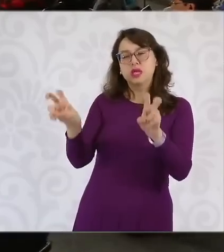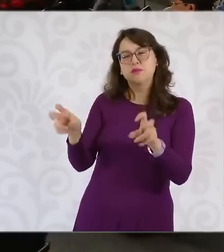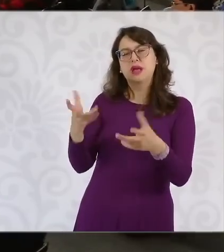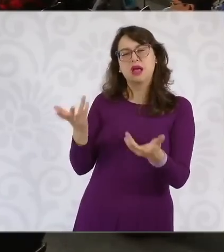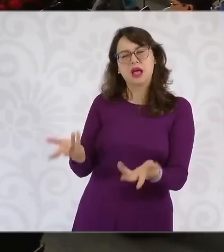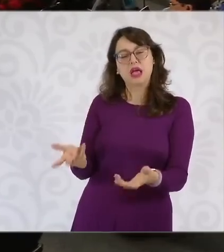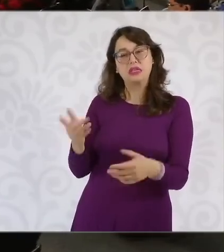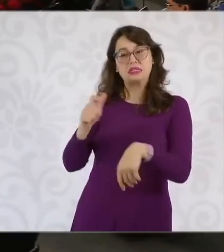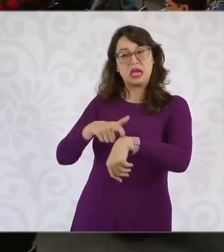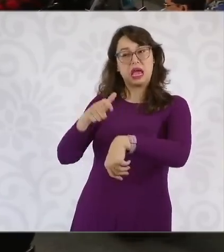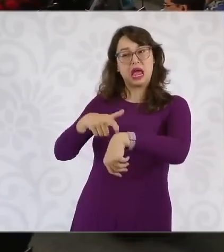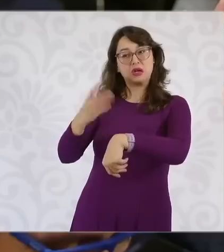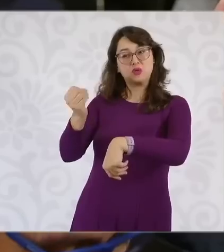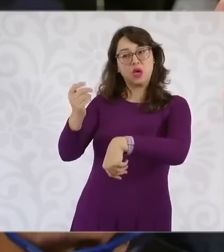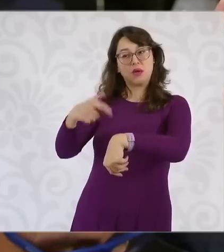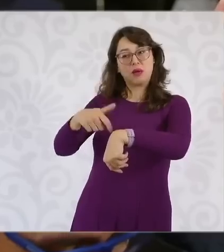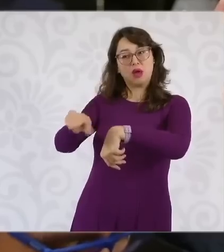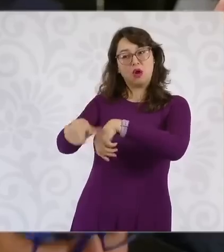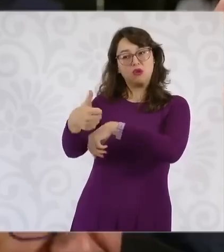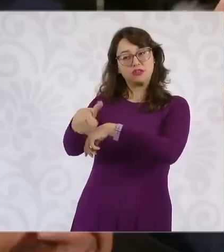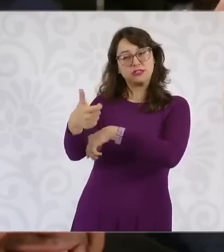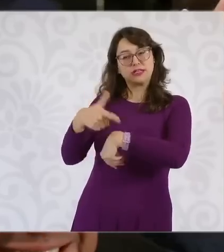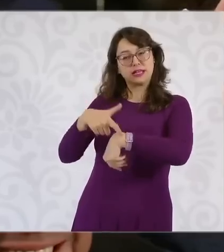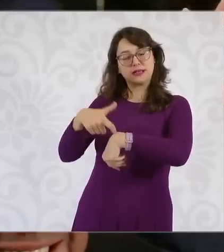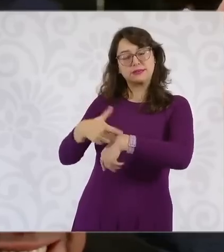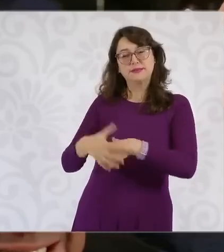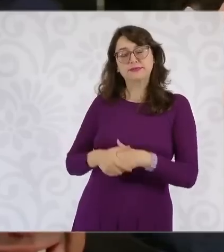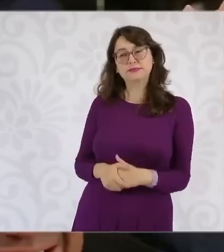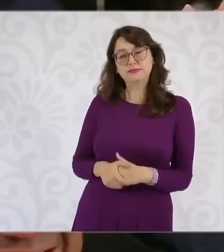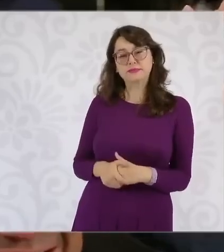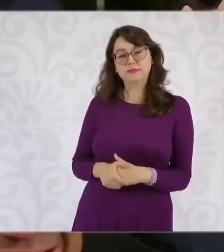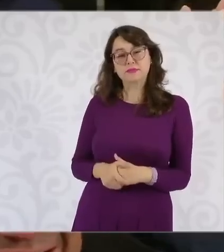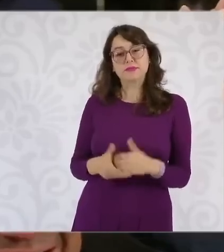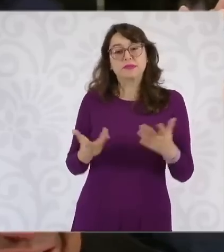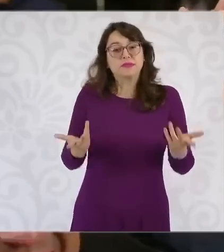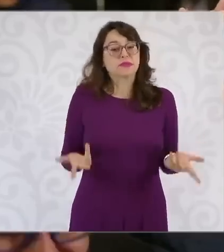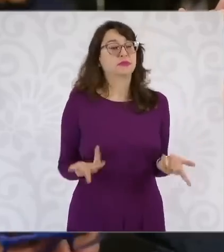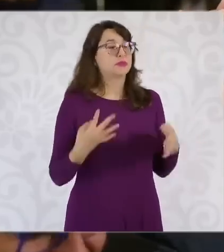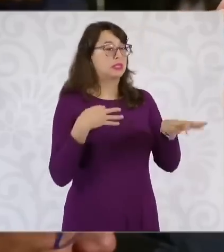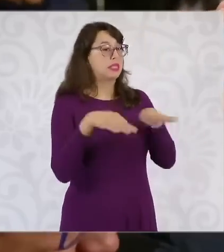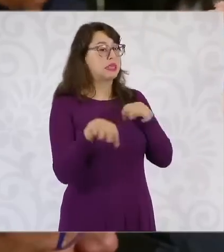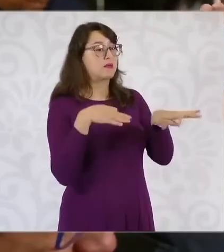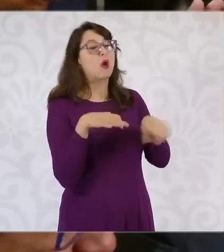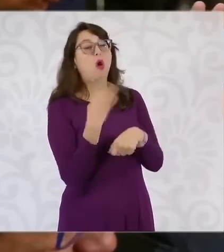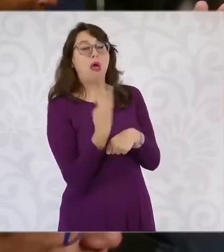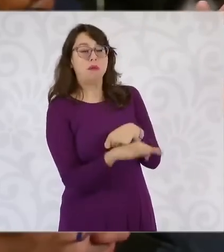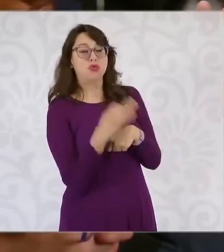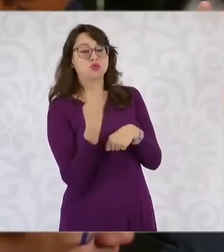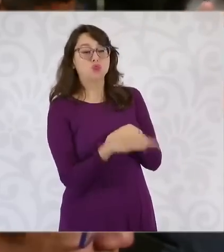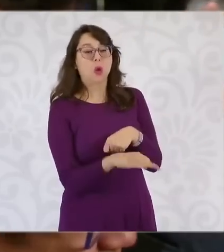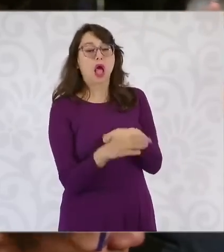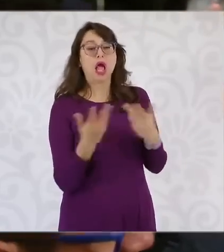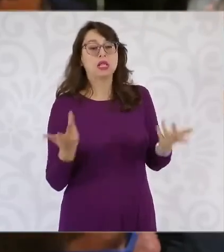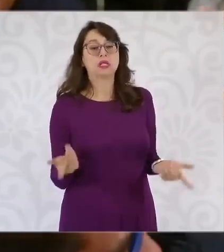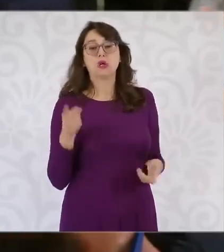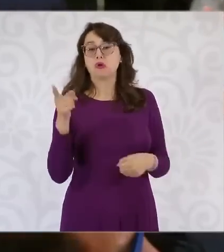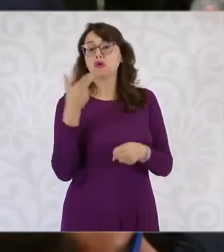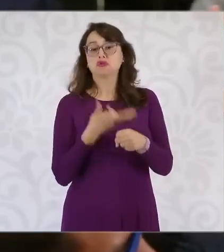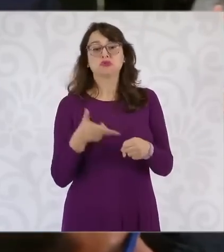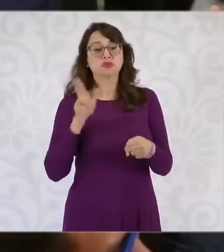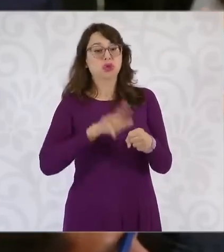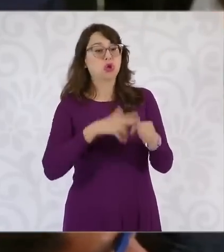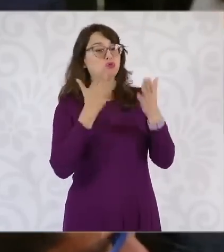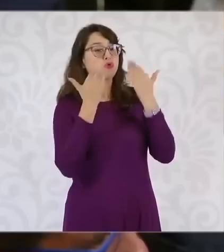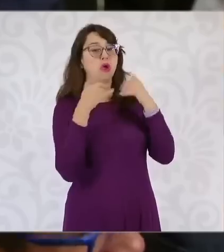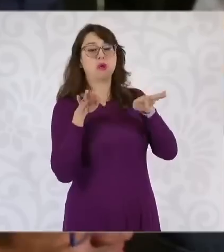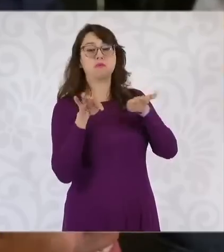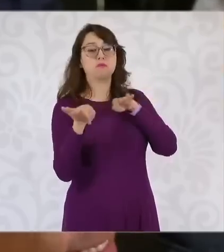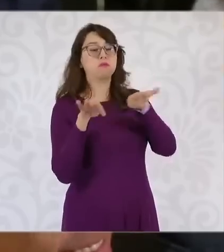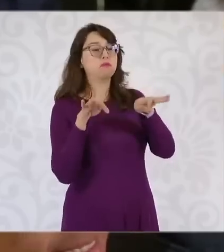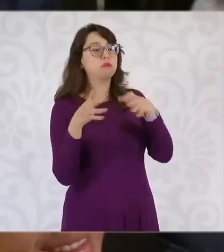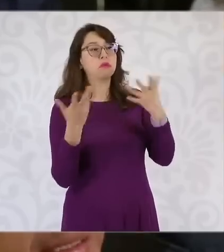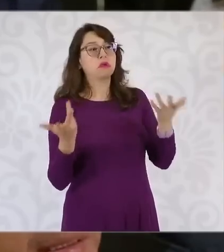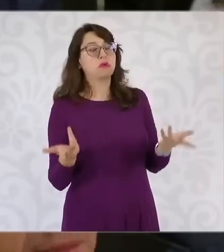91 e los eventuales si si el hospital carece de personal por qué son eventuales o sea se